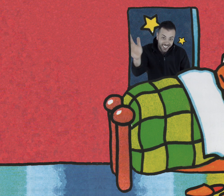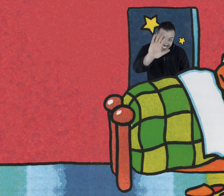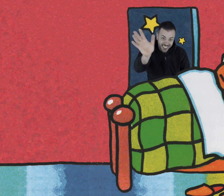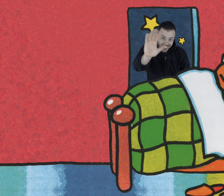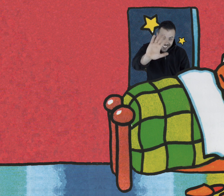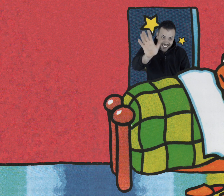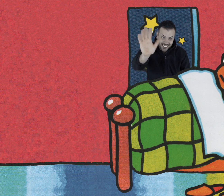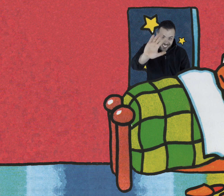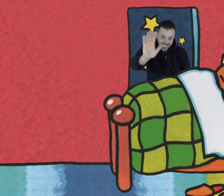ciao !